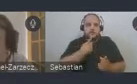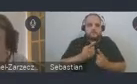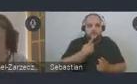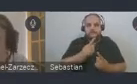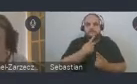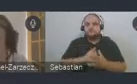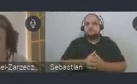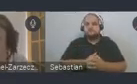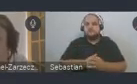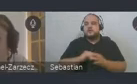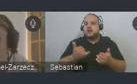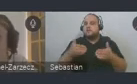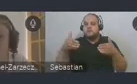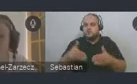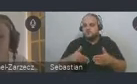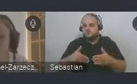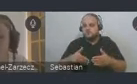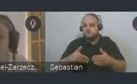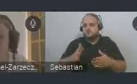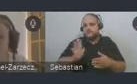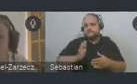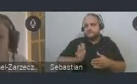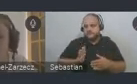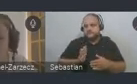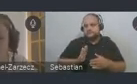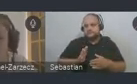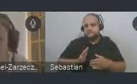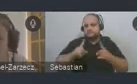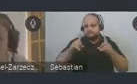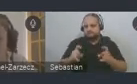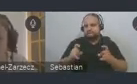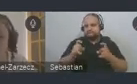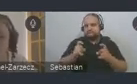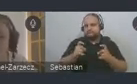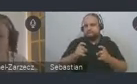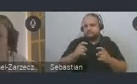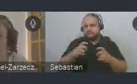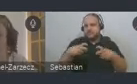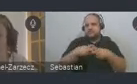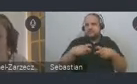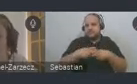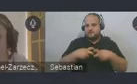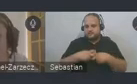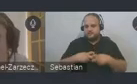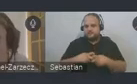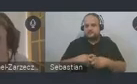ile jak można bezpiecznie zacząć poruszać się w tym Internecie, porozmawiać o tym,